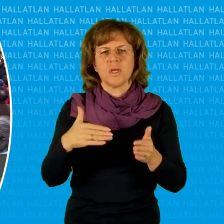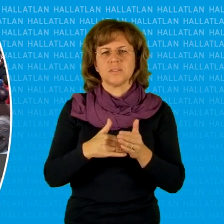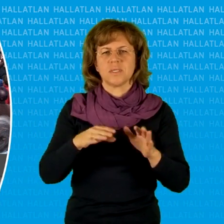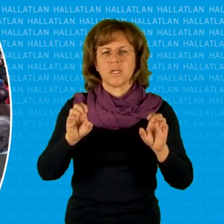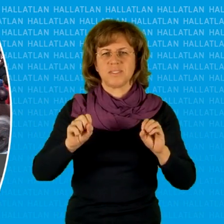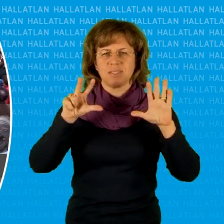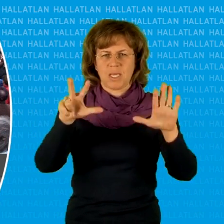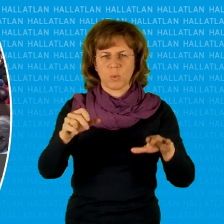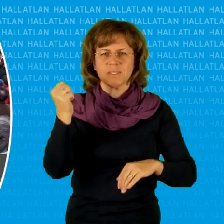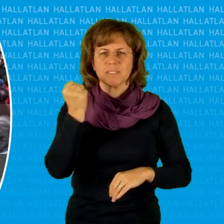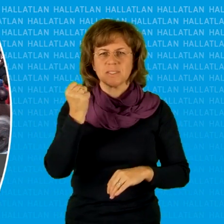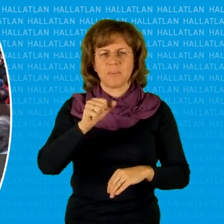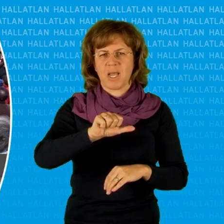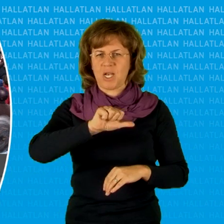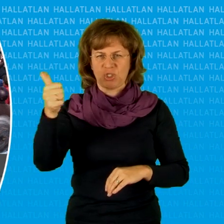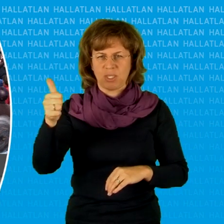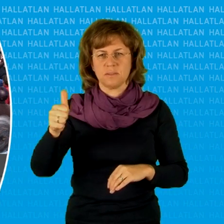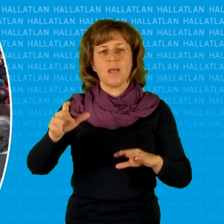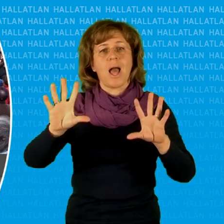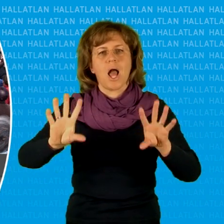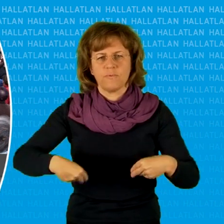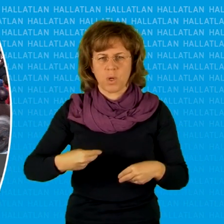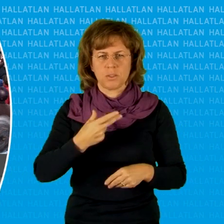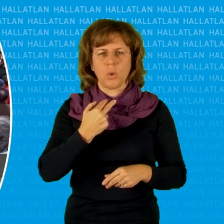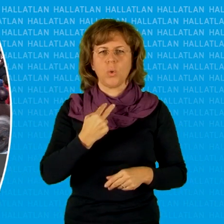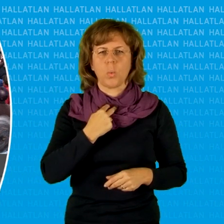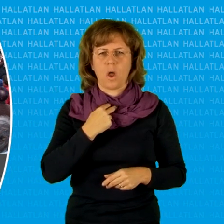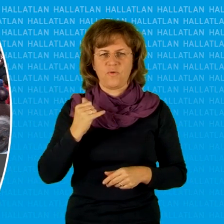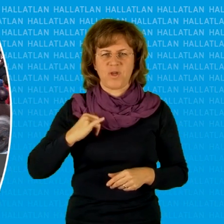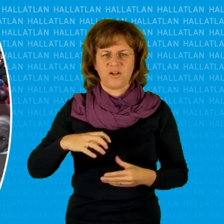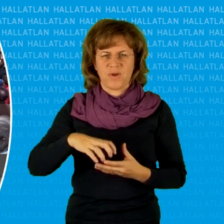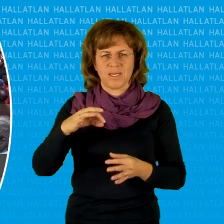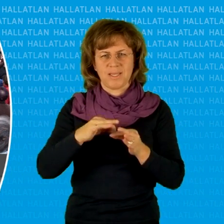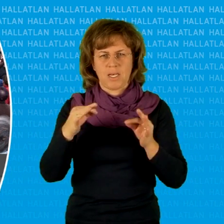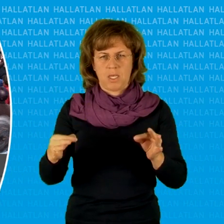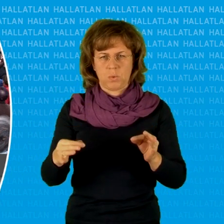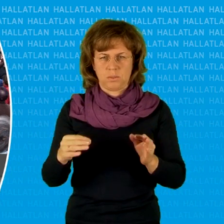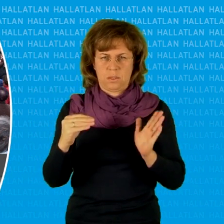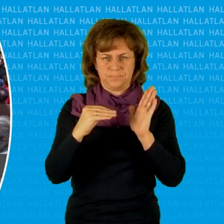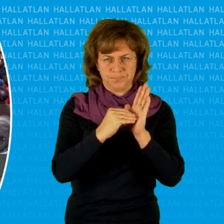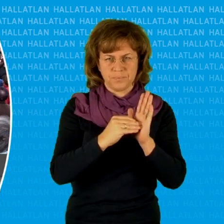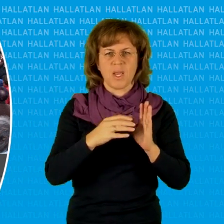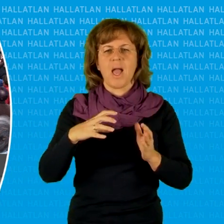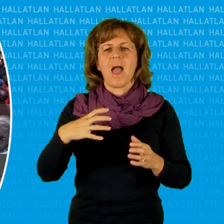hogy az 1918 december elsején elfogadott Gyulafehérvári Nyilatkozatból